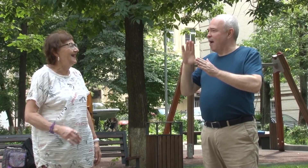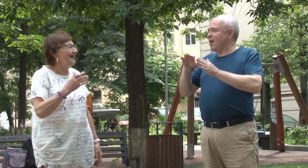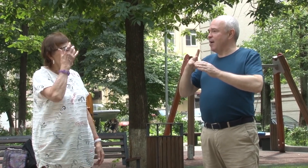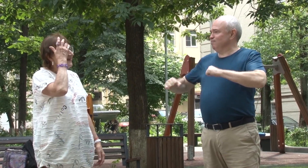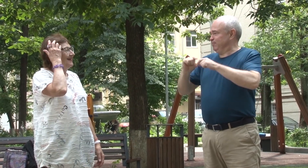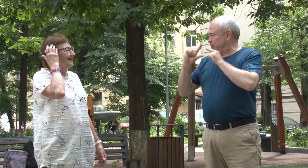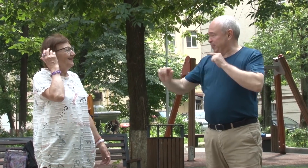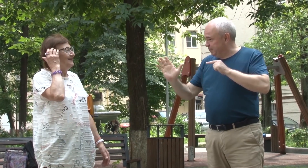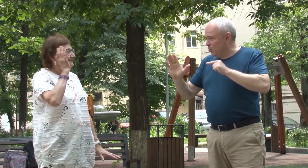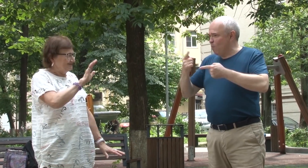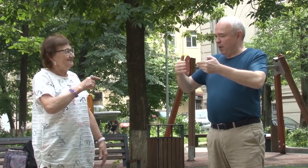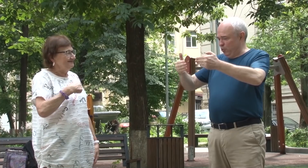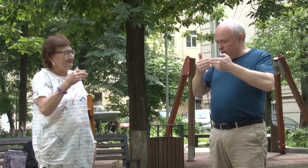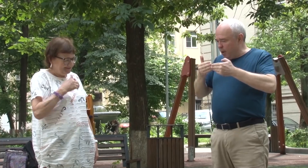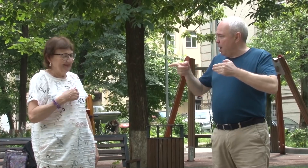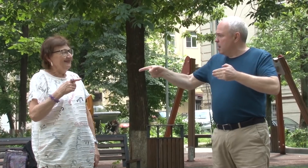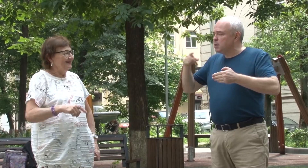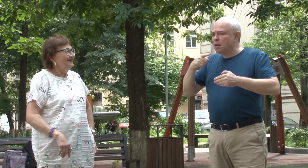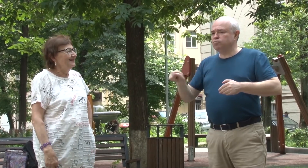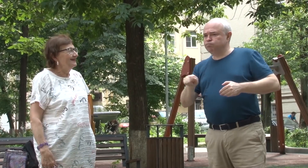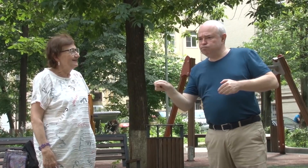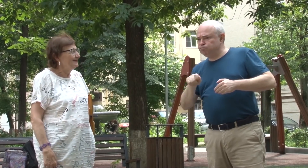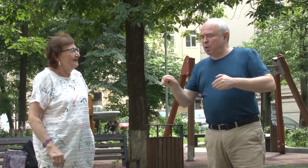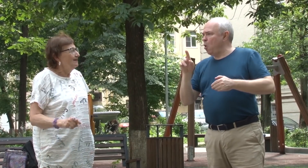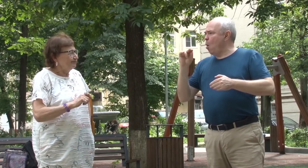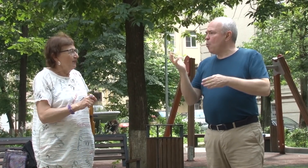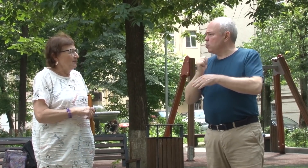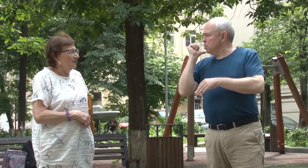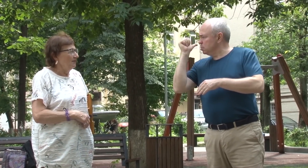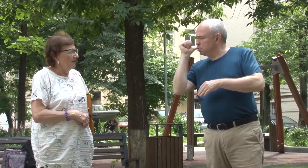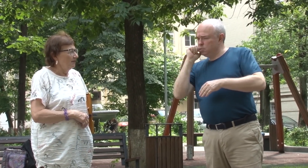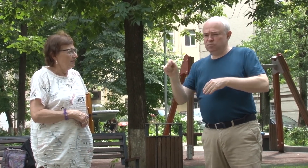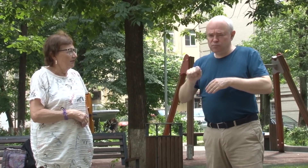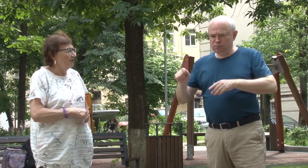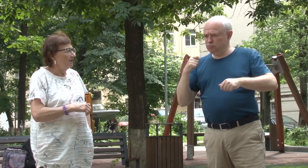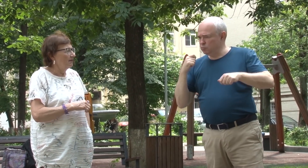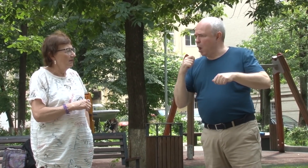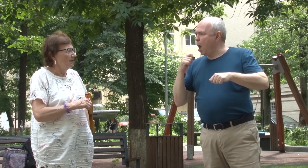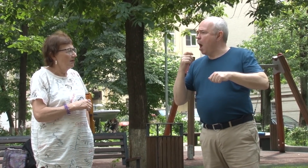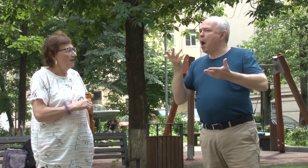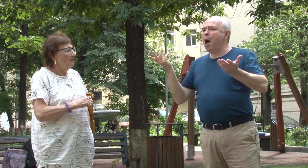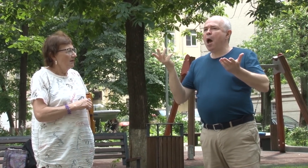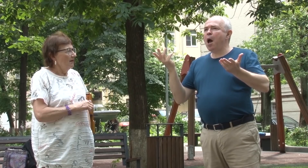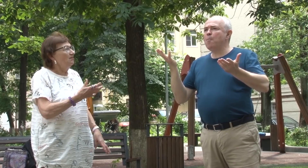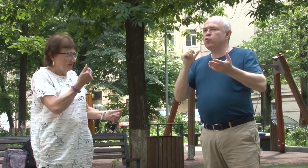Интересно. У меня вопрос… Давай не будем забегать вперед. Вы говорили про открыточничество. Этим занимались каждый день…